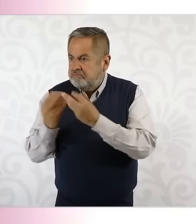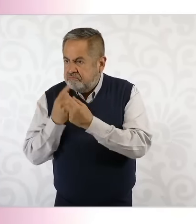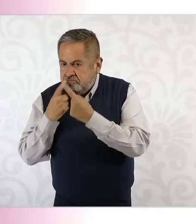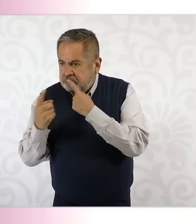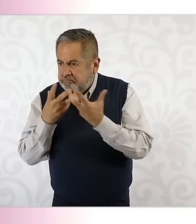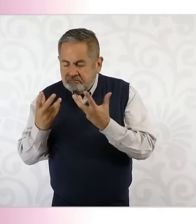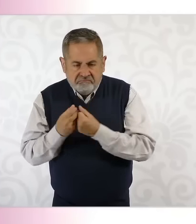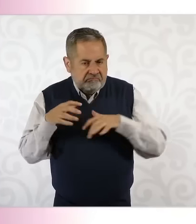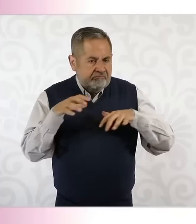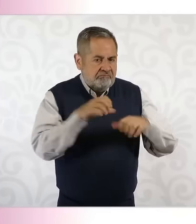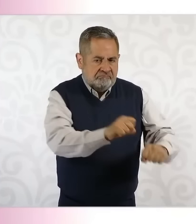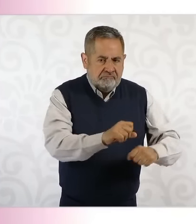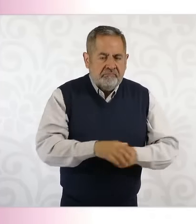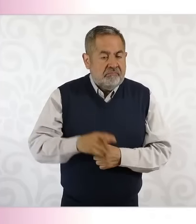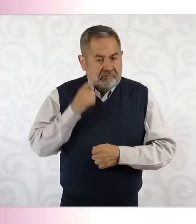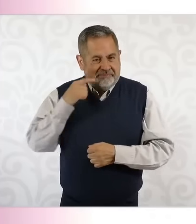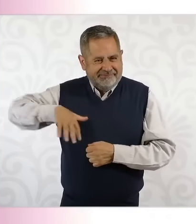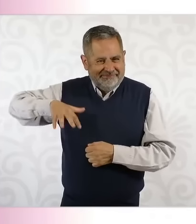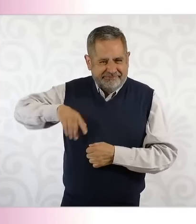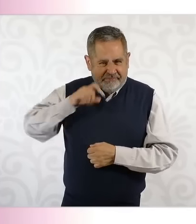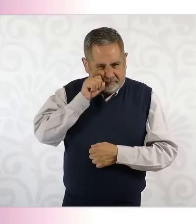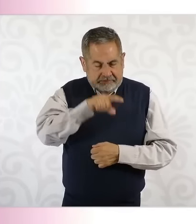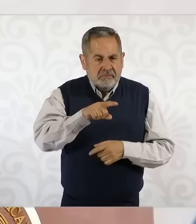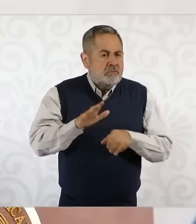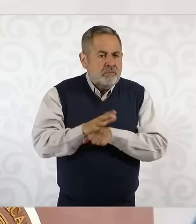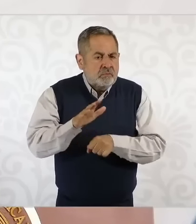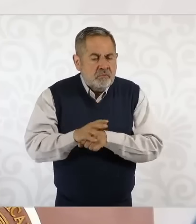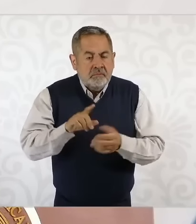Entre las acciones recientes en contra de la extorsión destaca la detención en Tamaulipas